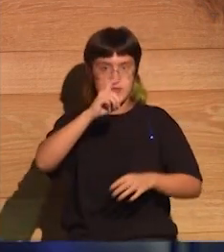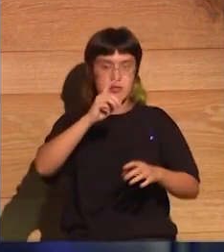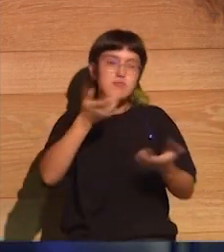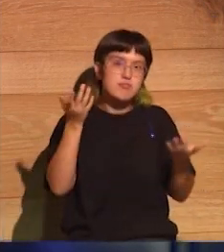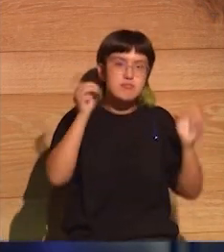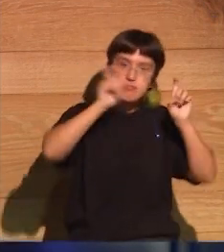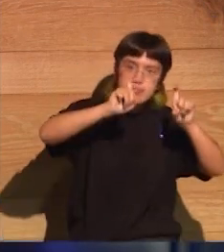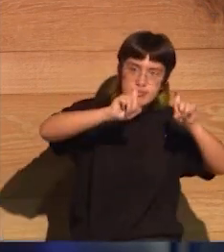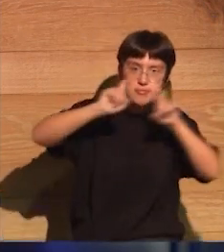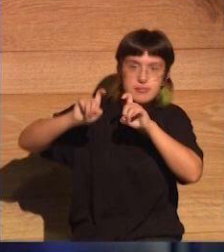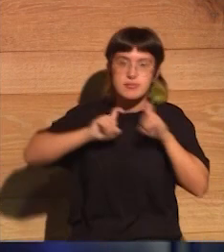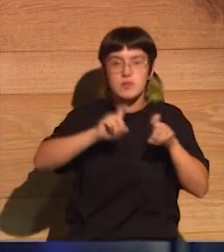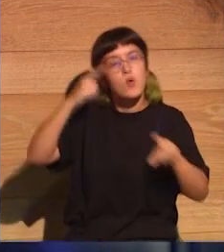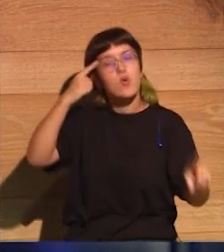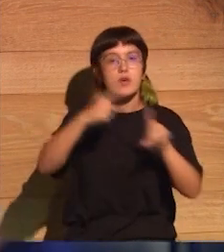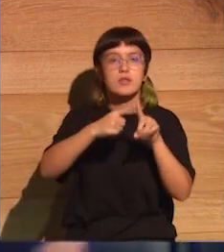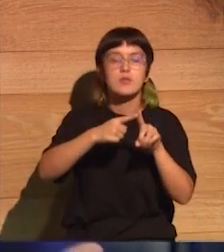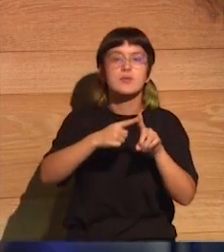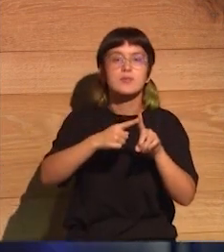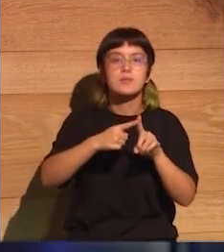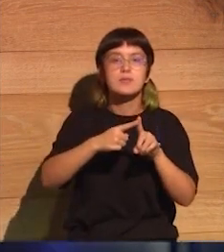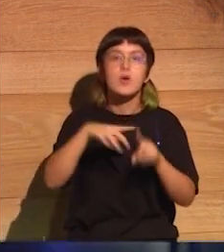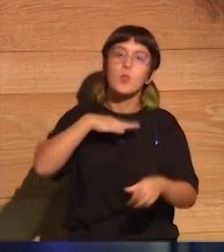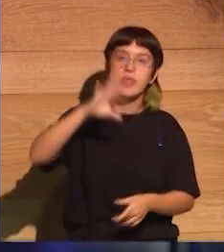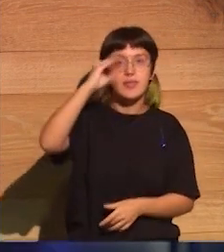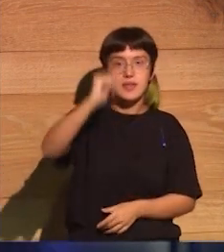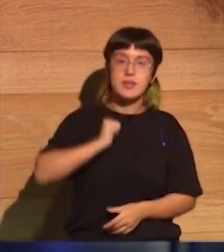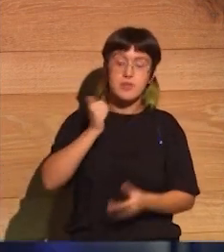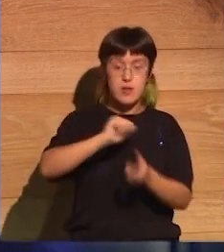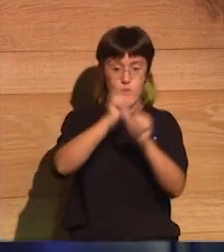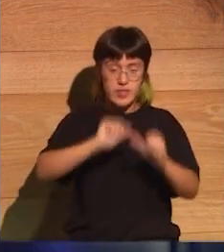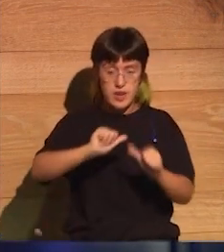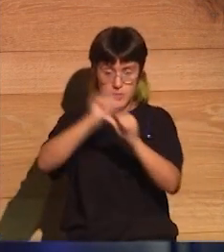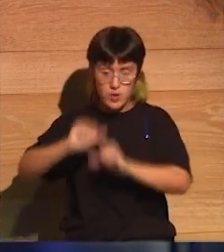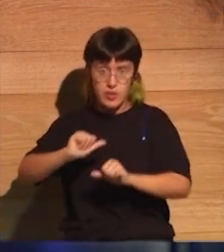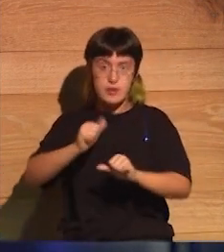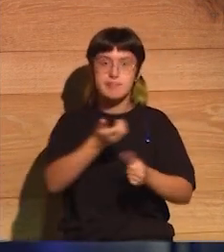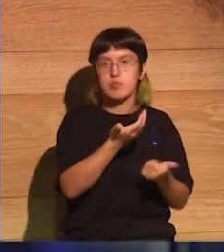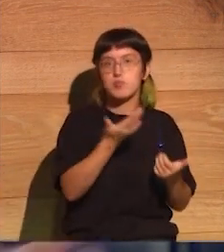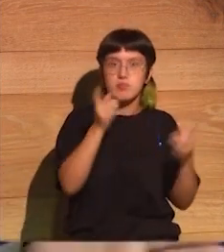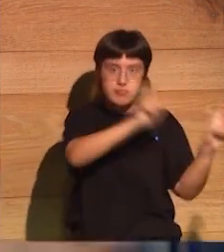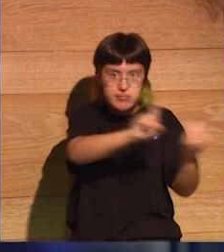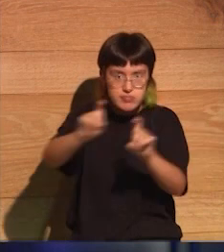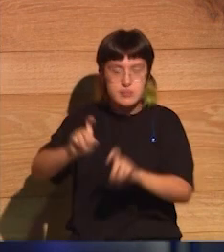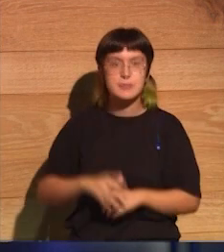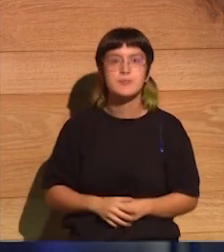la aproximación a diferentes modalidades de inteligencia artificial y hemos pasado por diferentes estadios,